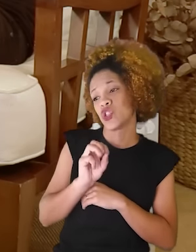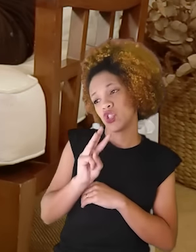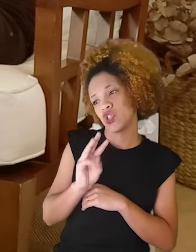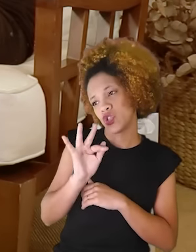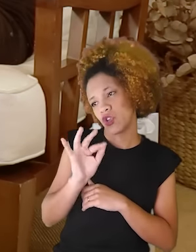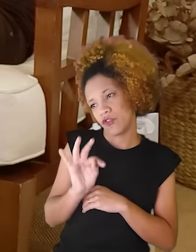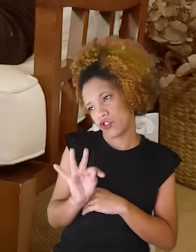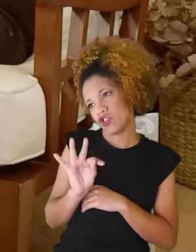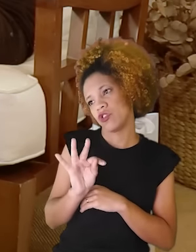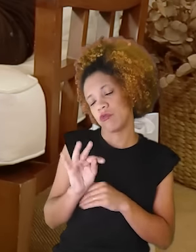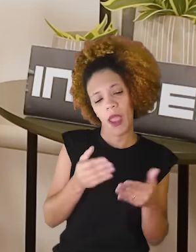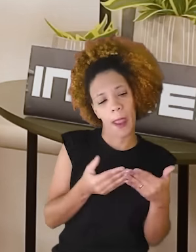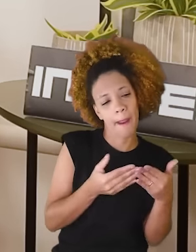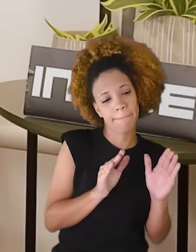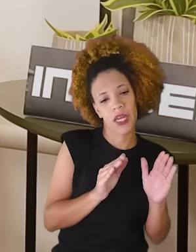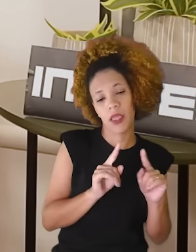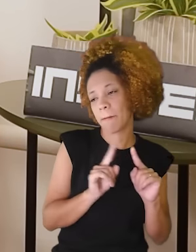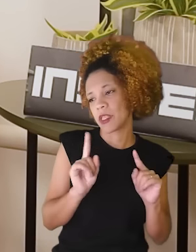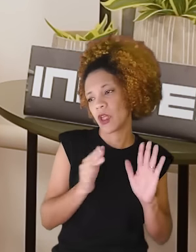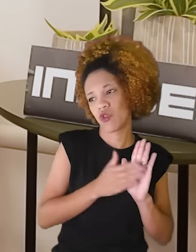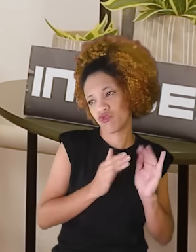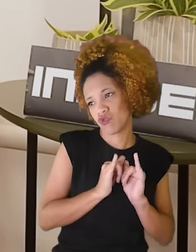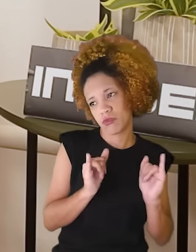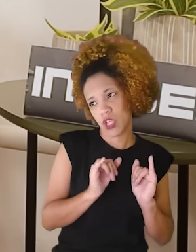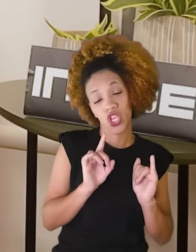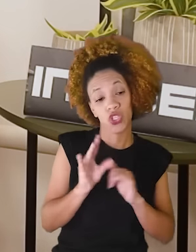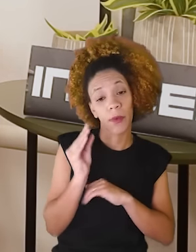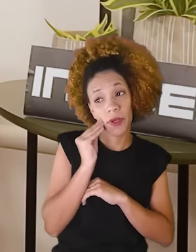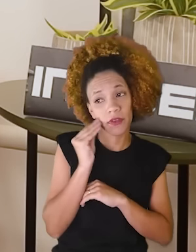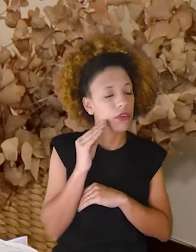aquele lugar aquele negócio de abrir sem divulgar para ninguém só para tar que é o que a gente tá